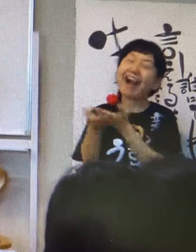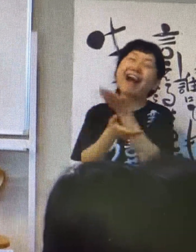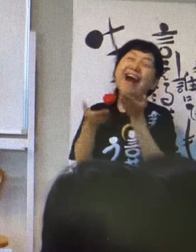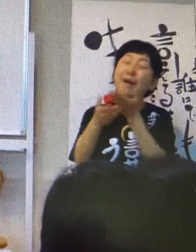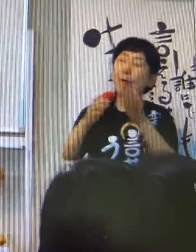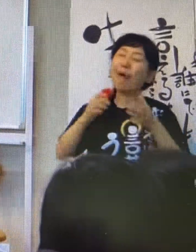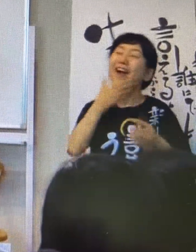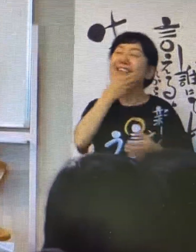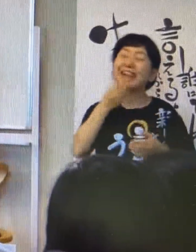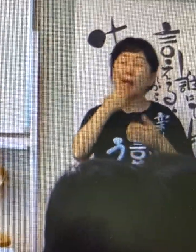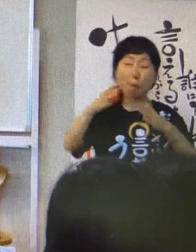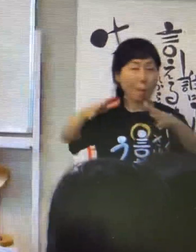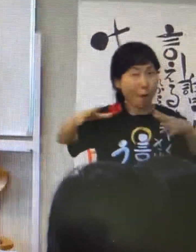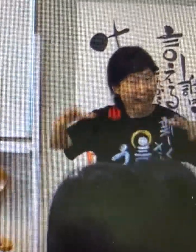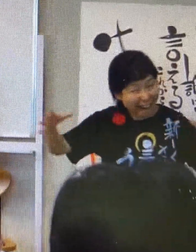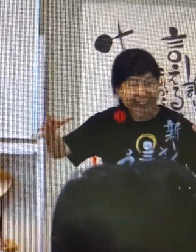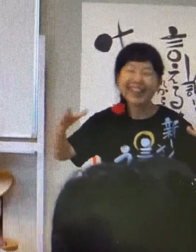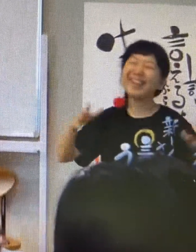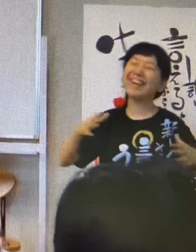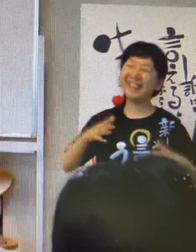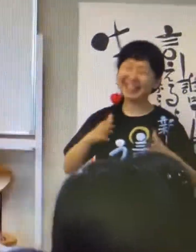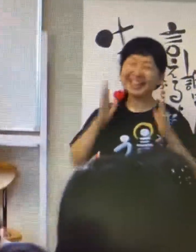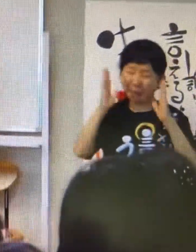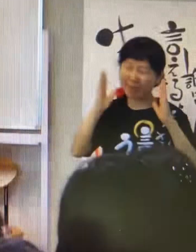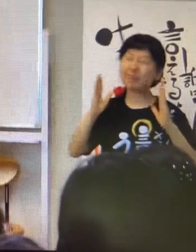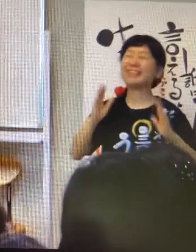精進して参りますので よろしくお願いいたします